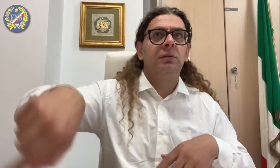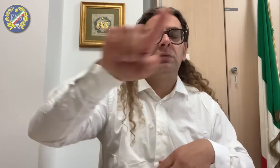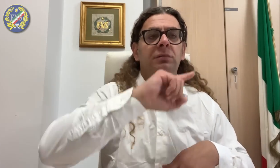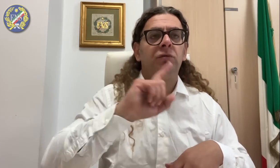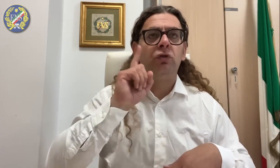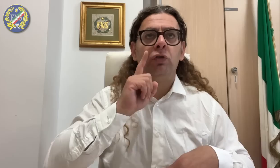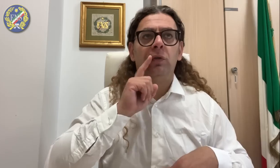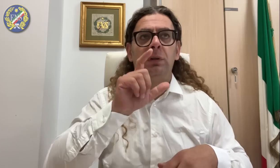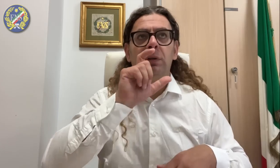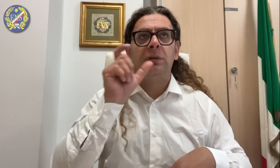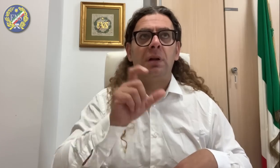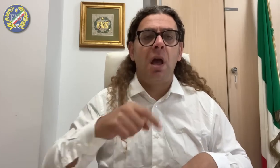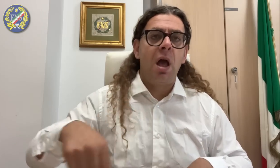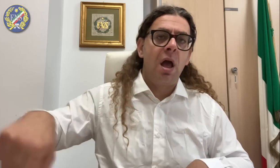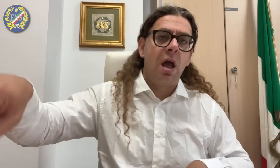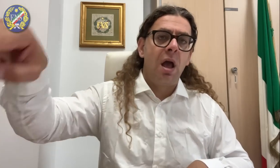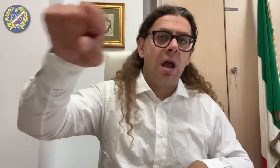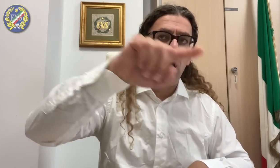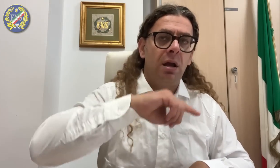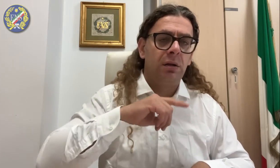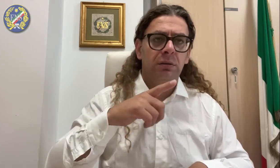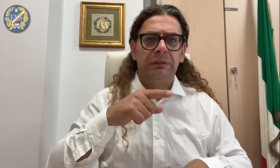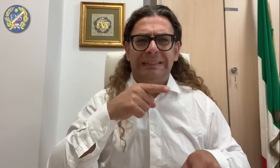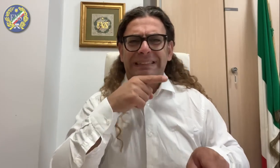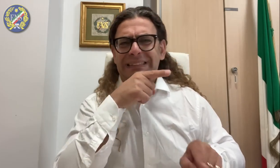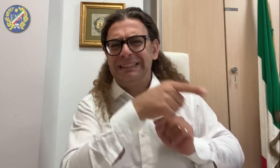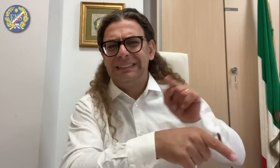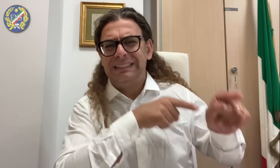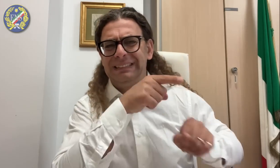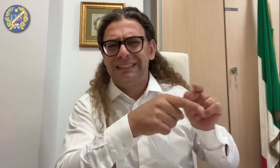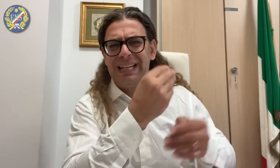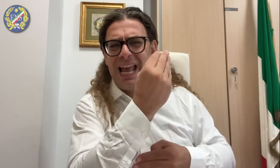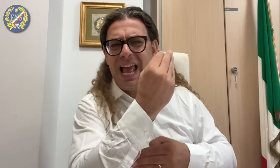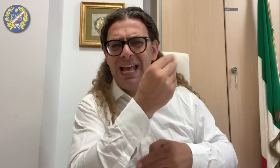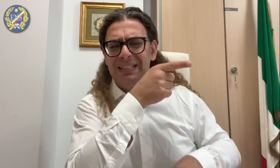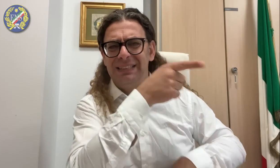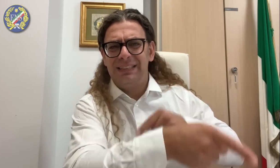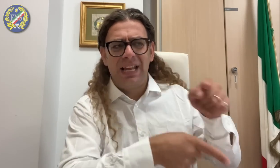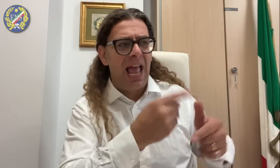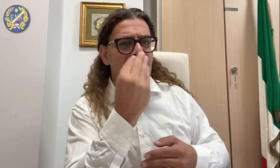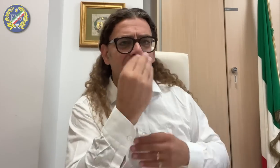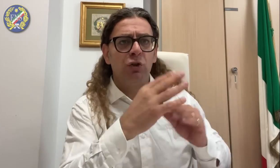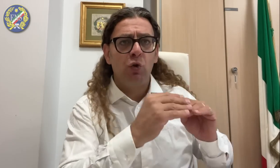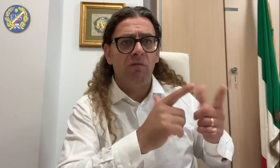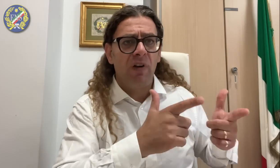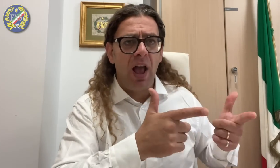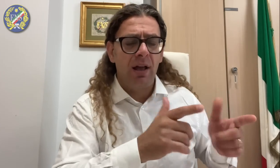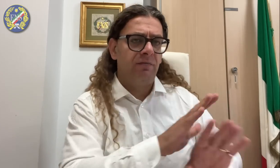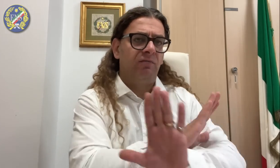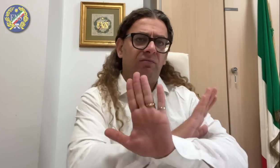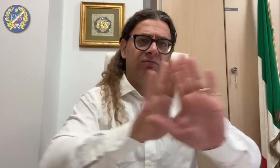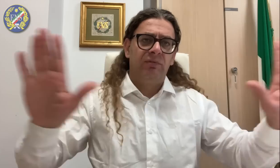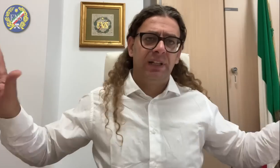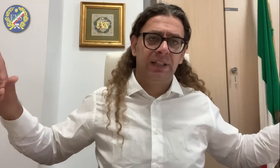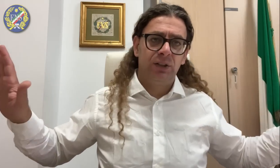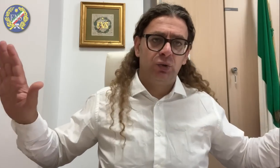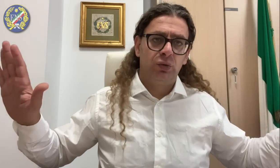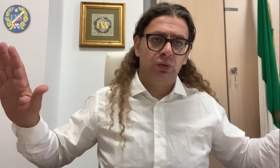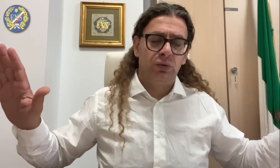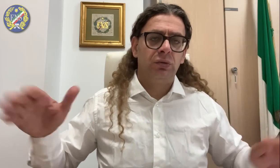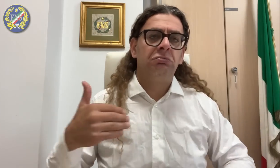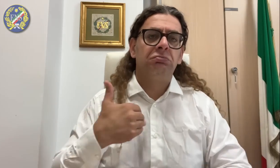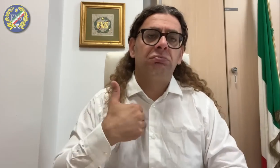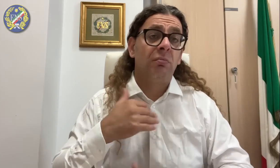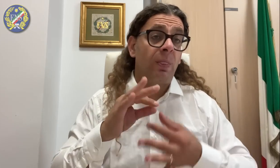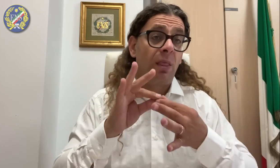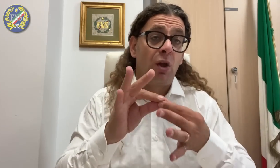non condivido l’atteggiamento distruttivo da parte di alcune persone che sostengono che l’ENS non faccia nulla, che sia finito.